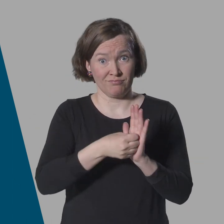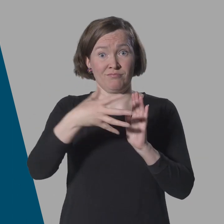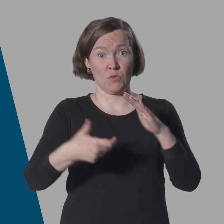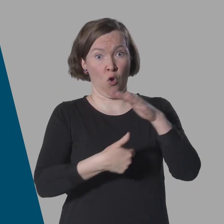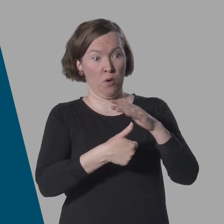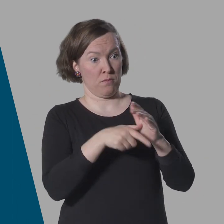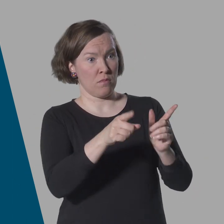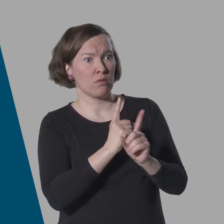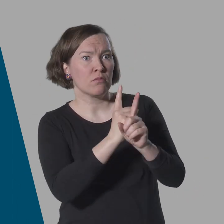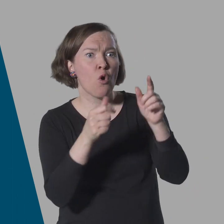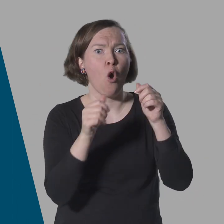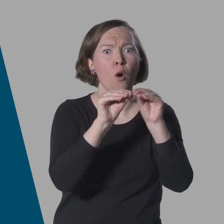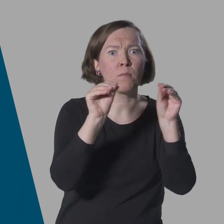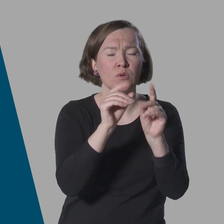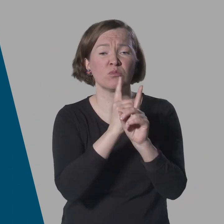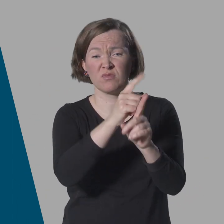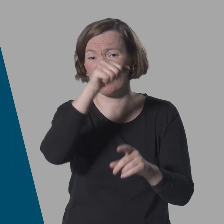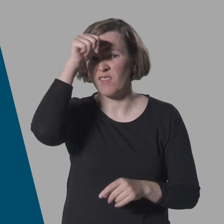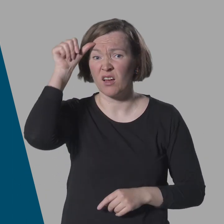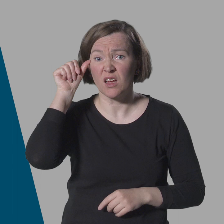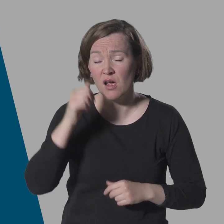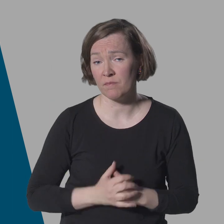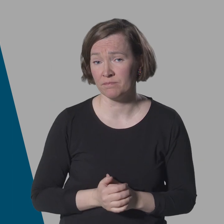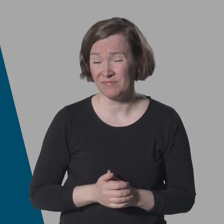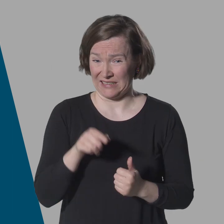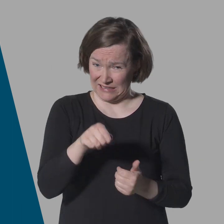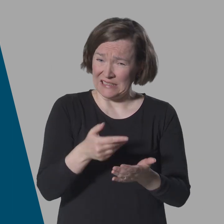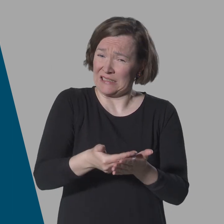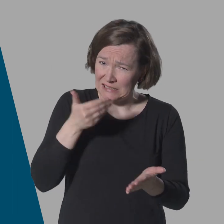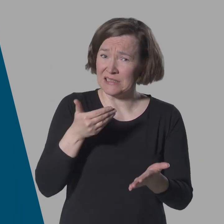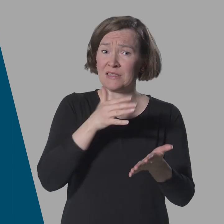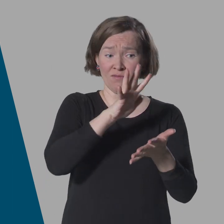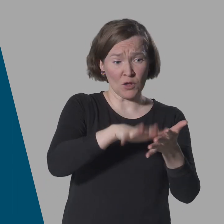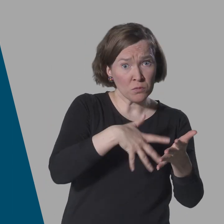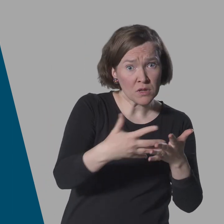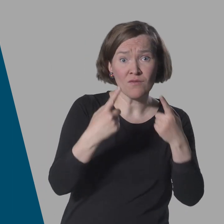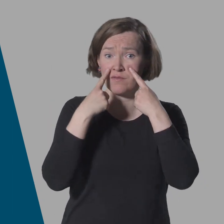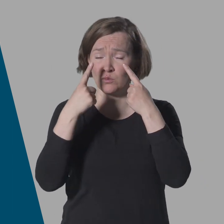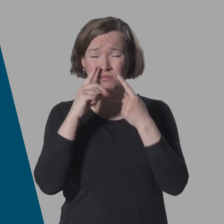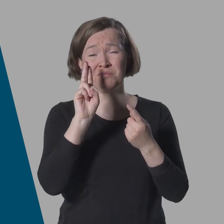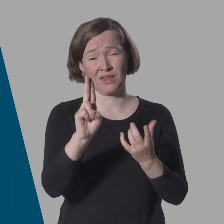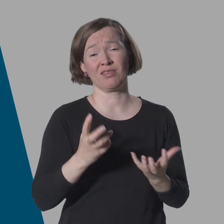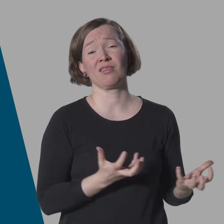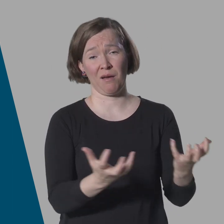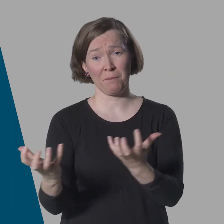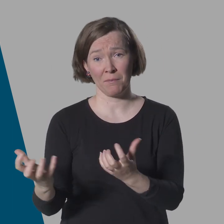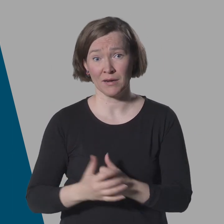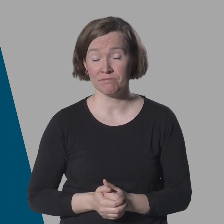mikä vaikeuttaa oppilaan mahdollisuuksia pysyä mukana opetuksessa. Tästä johtuen viittomakieli on usein tarpeellista visuaalisen luonteensa vuoksi.